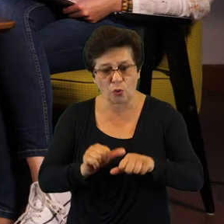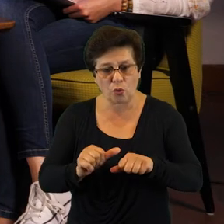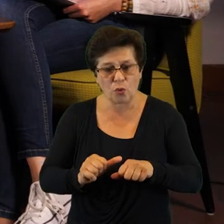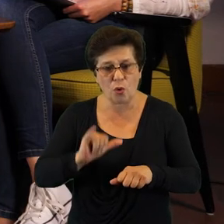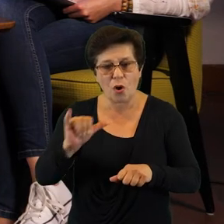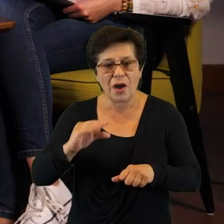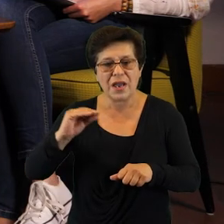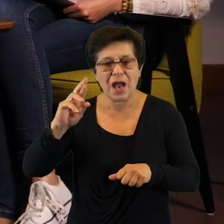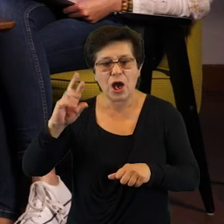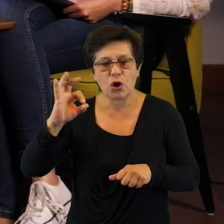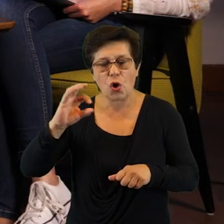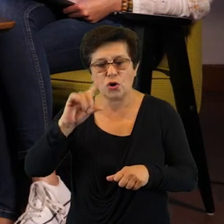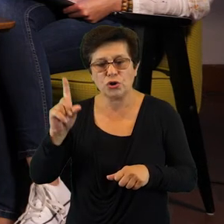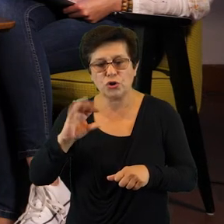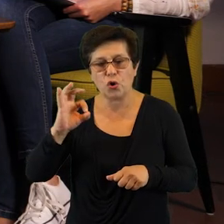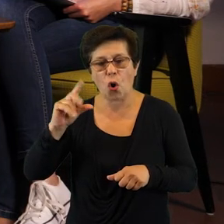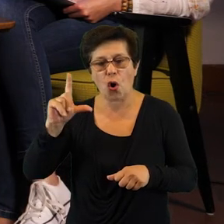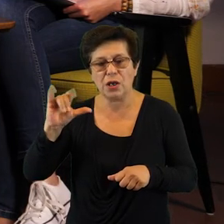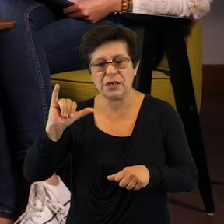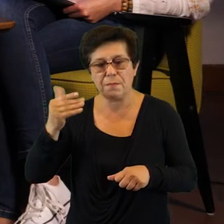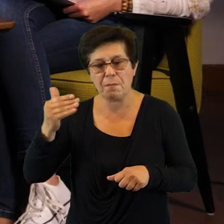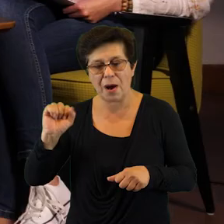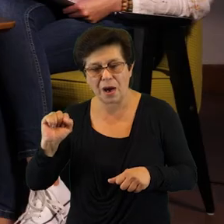kiedy był oficerem prasowym Armii Andersa,